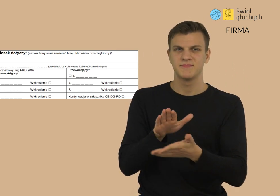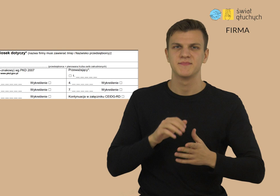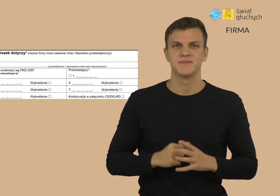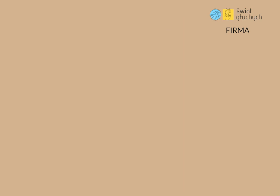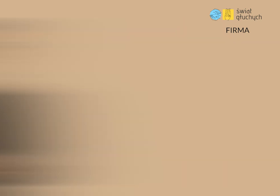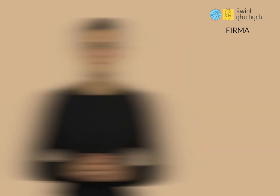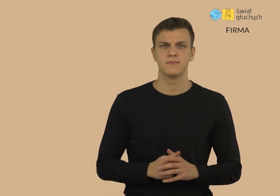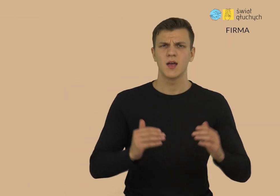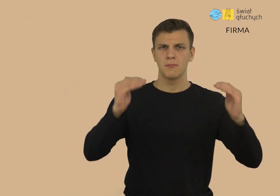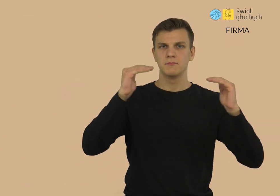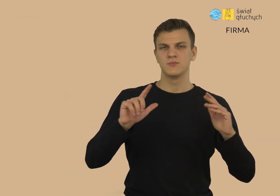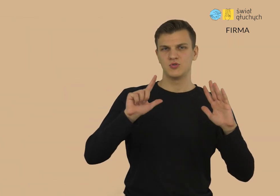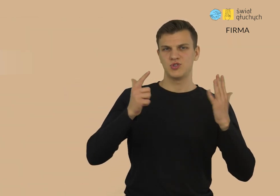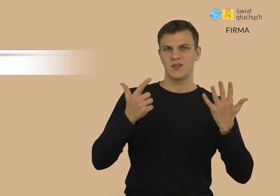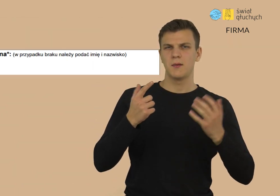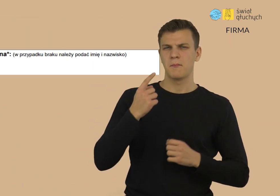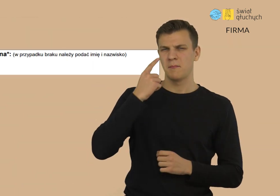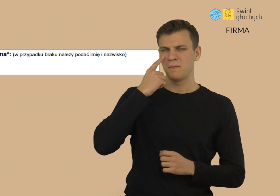Siódmy punkt.